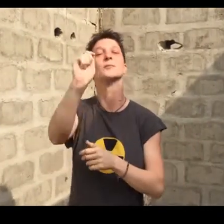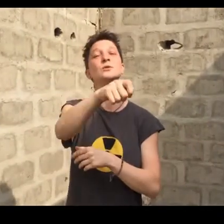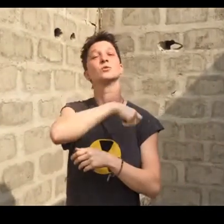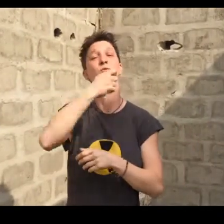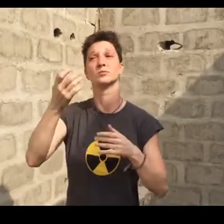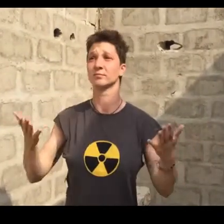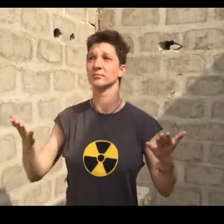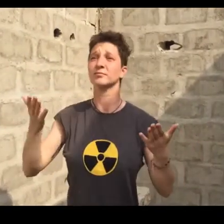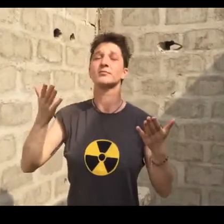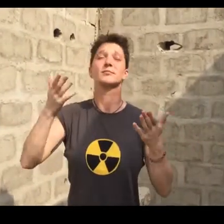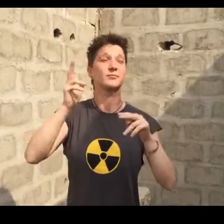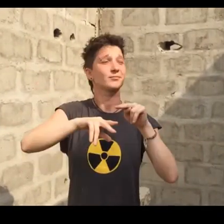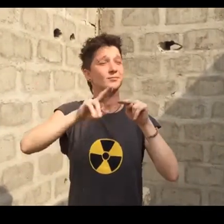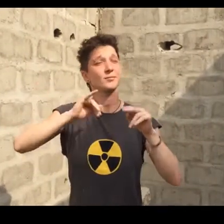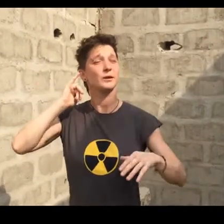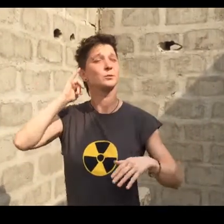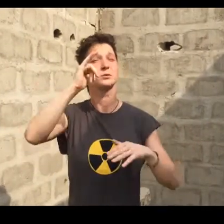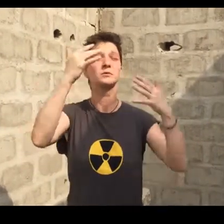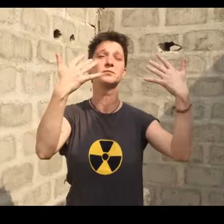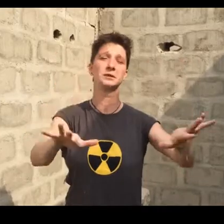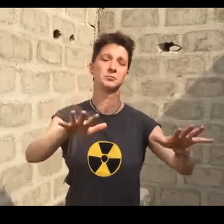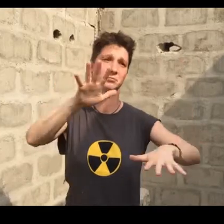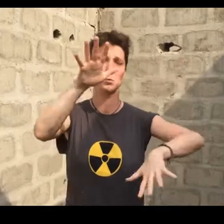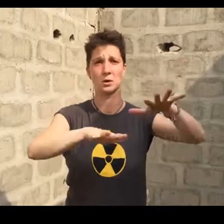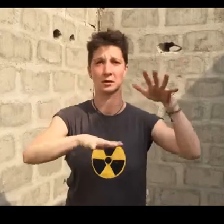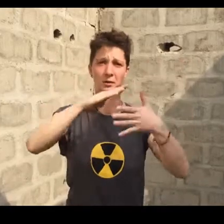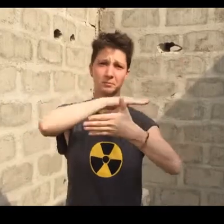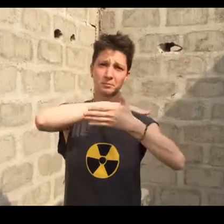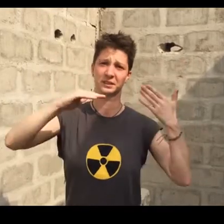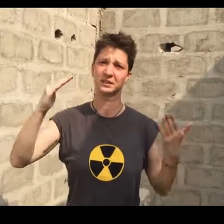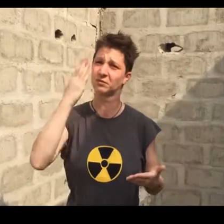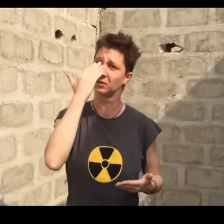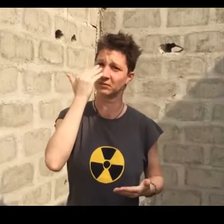Bien sùr, quand les travaux se termineront aux alentours de la mi-février,